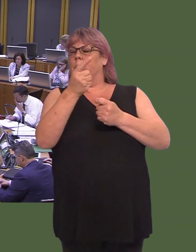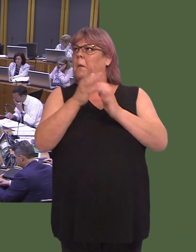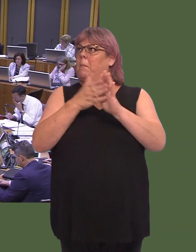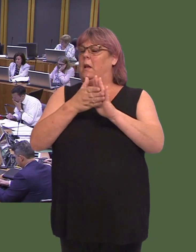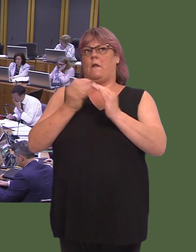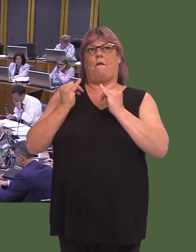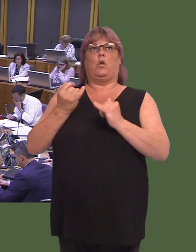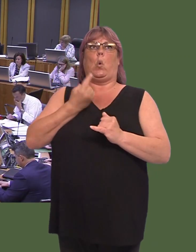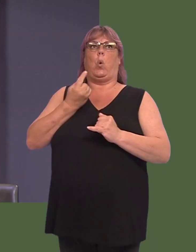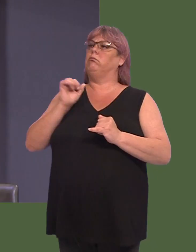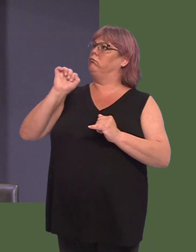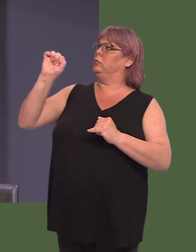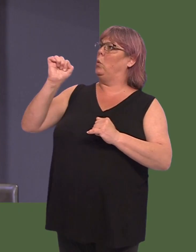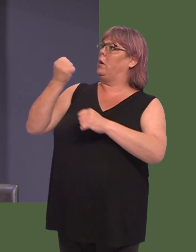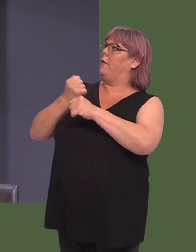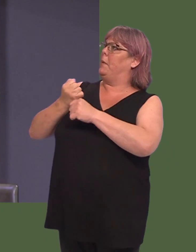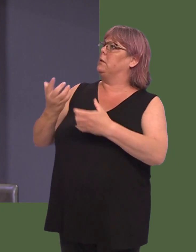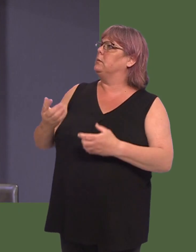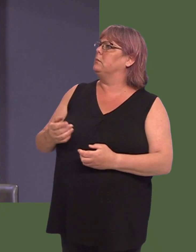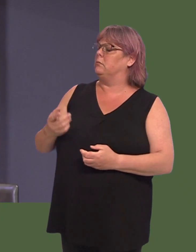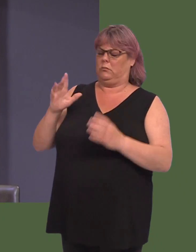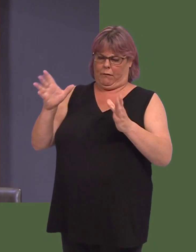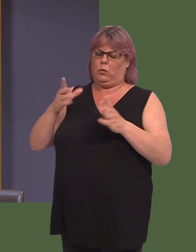Dywedwch wrthym ni, faint yn rhagor o adroddiadau damniol a faint yn rhagor o sgandalau sydd